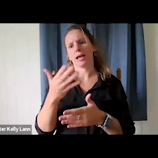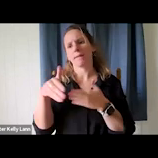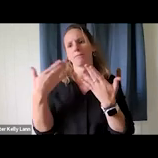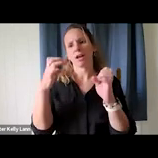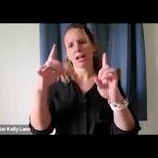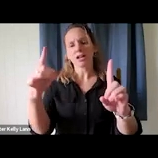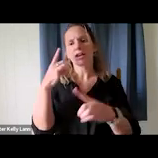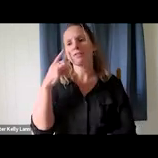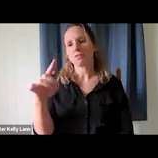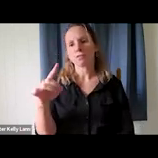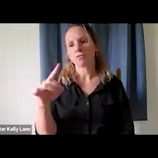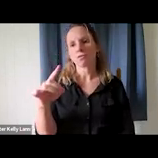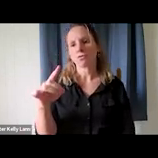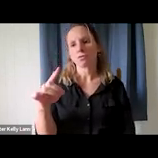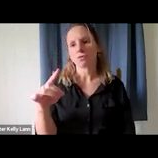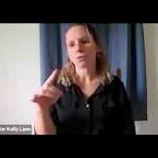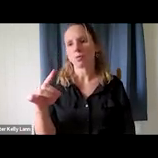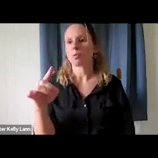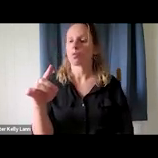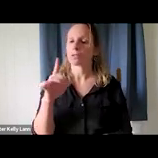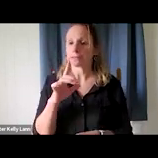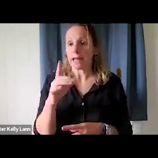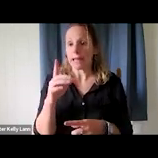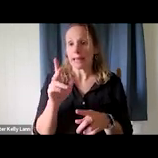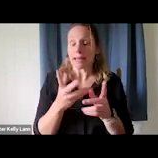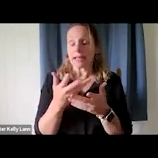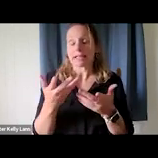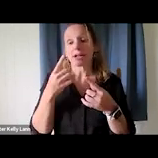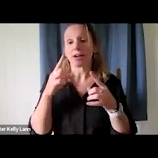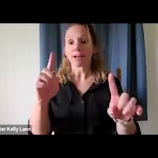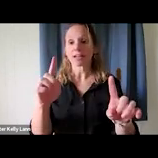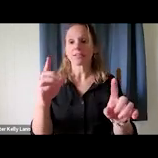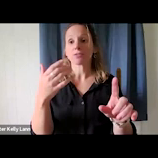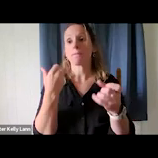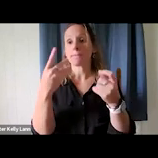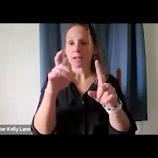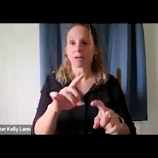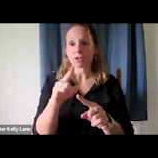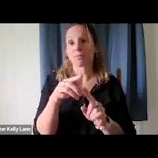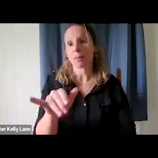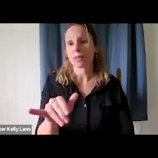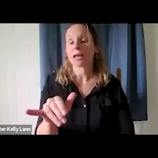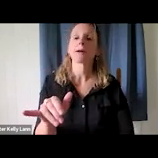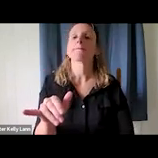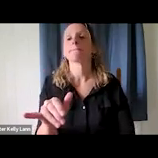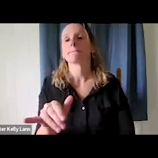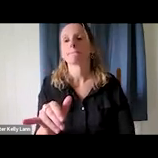Eso ha sido realmente eficaz. Han llegado muchas preguntas al respecto. ¿Puede compartir observaciones